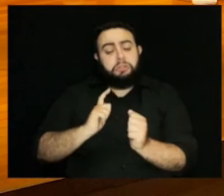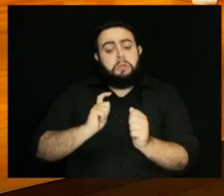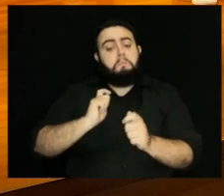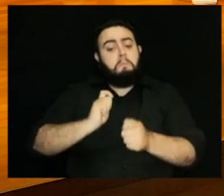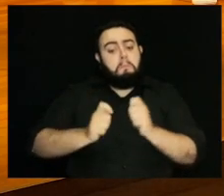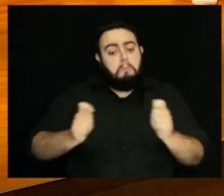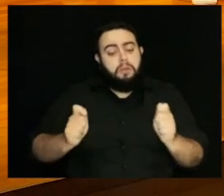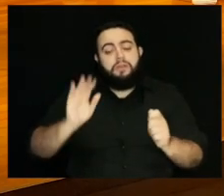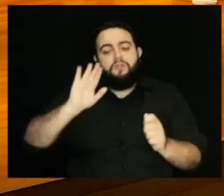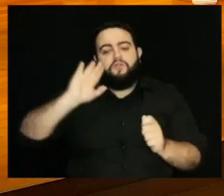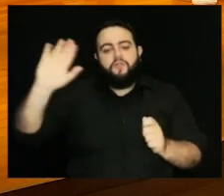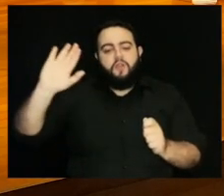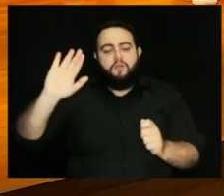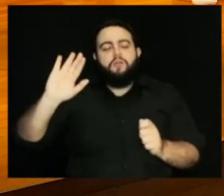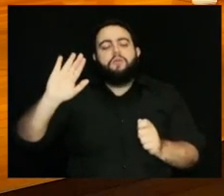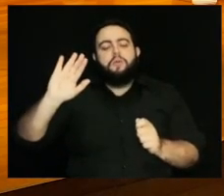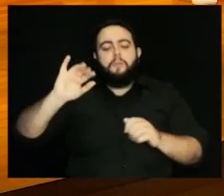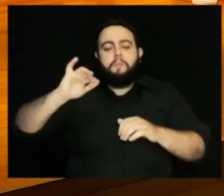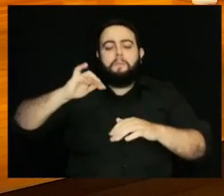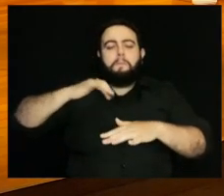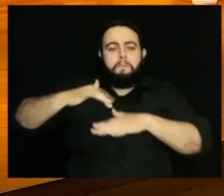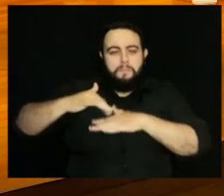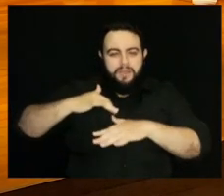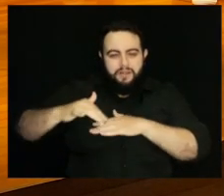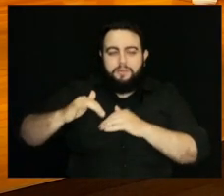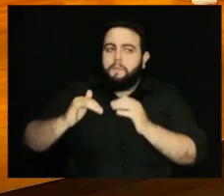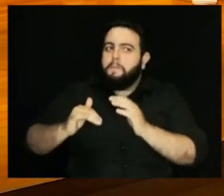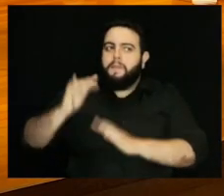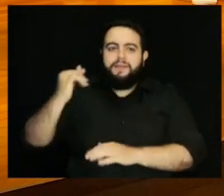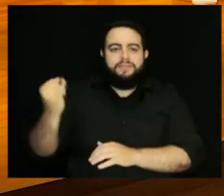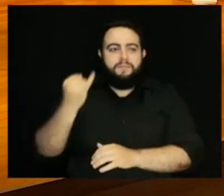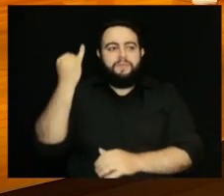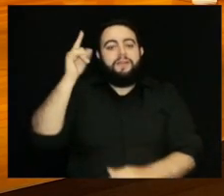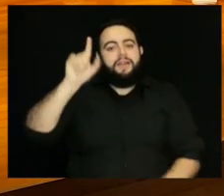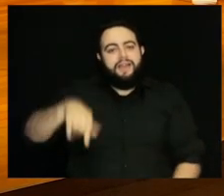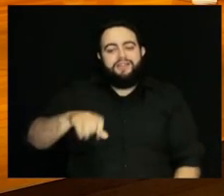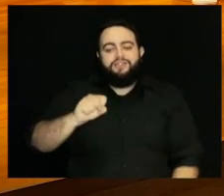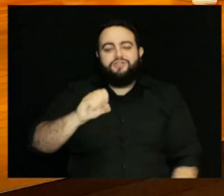em Beatles né das quais a mais importante era Som 4, que era liderada pelo Hermes Aquino que,